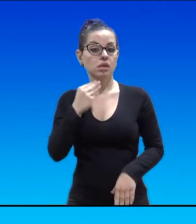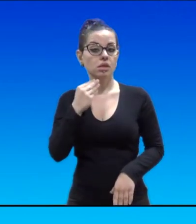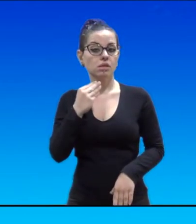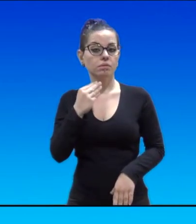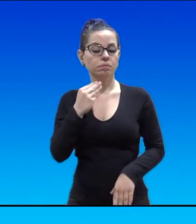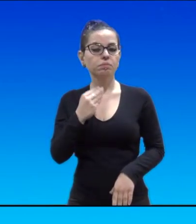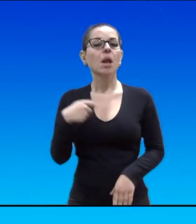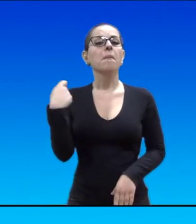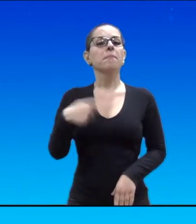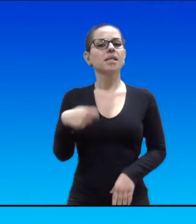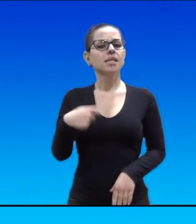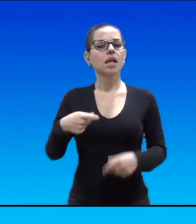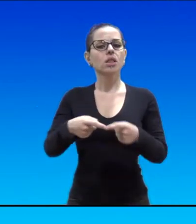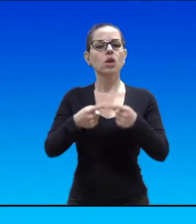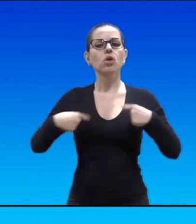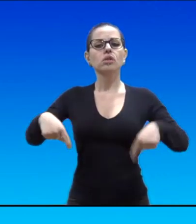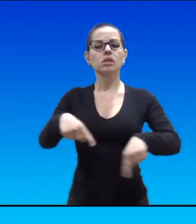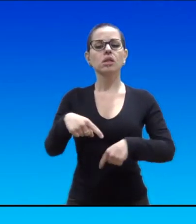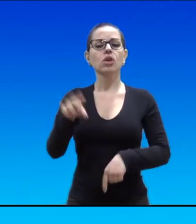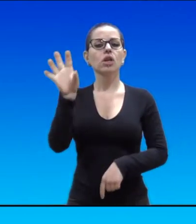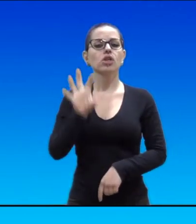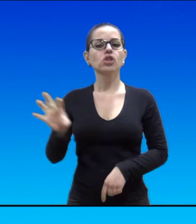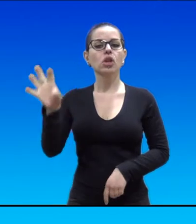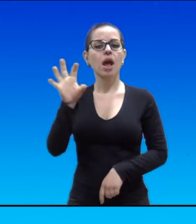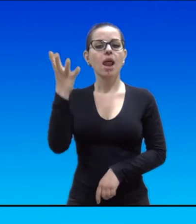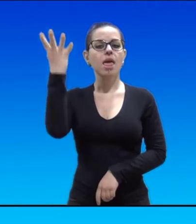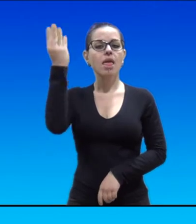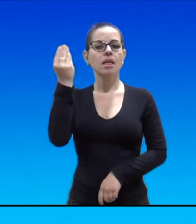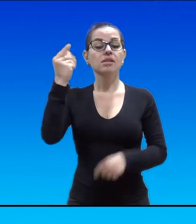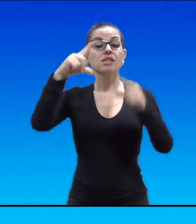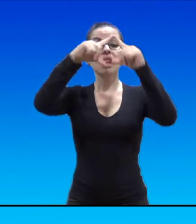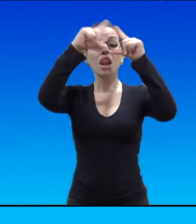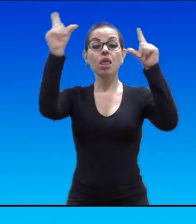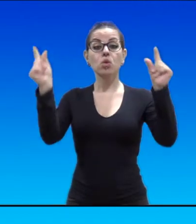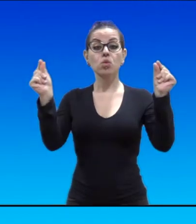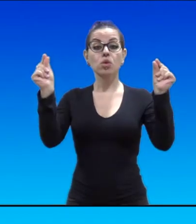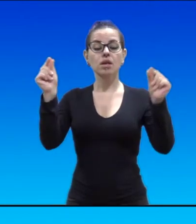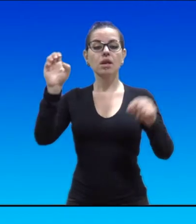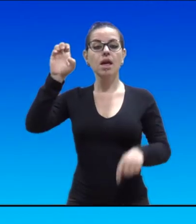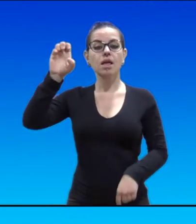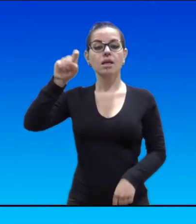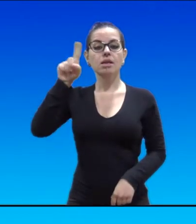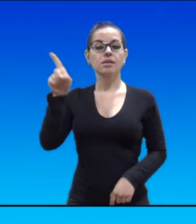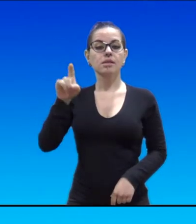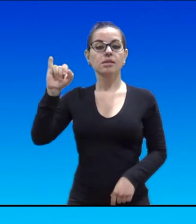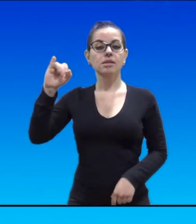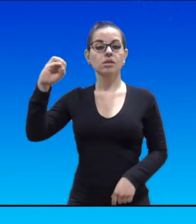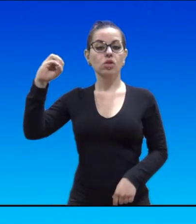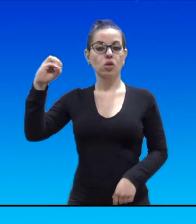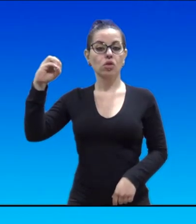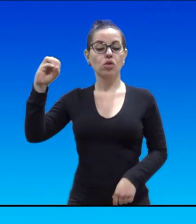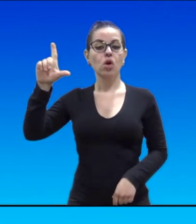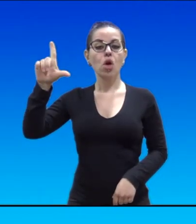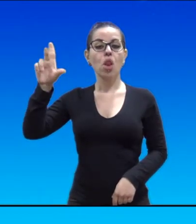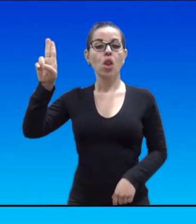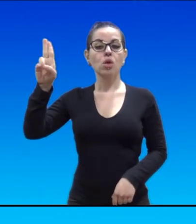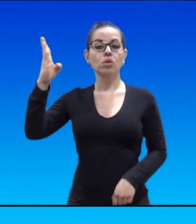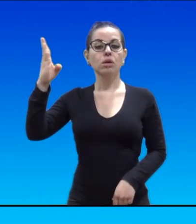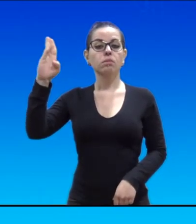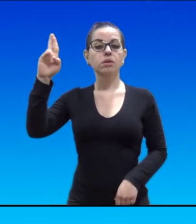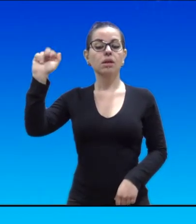il Presidente del Consiglio Regionale ENS Liguria Ezio Lubrano,